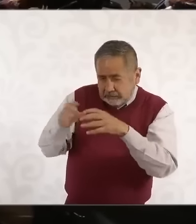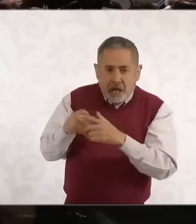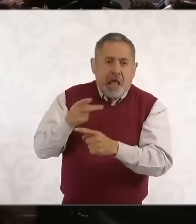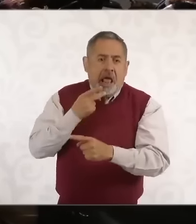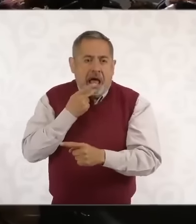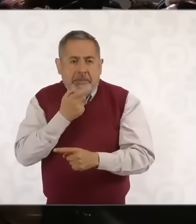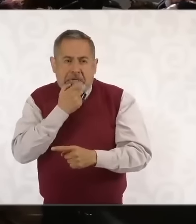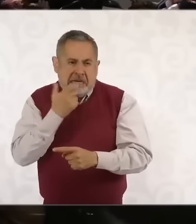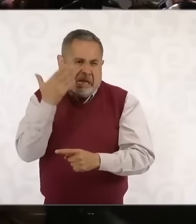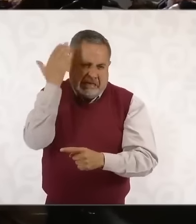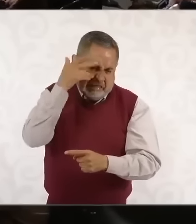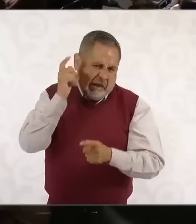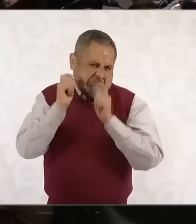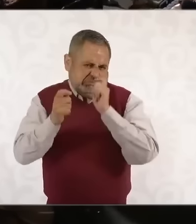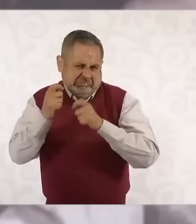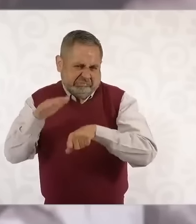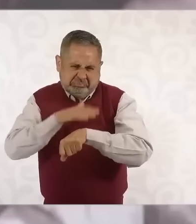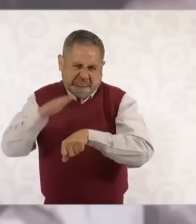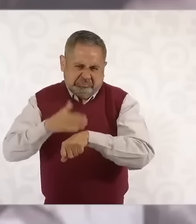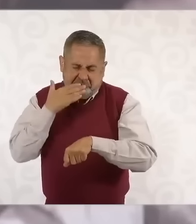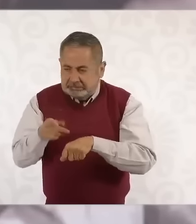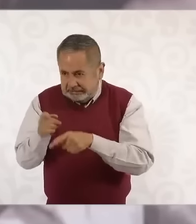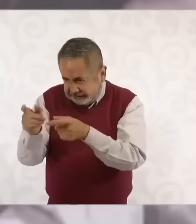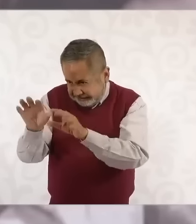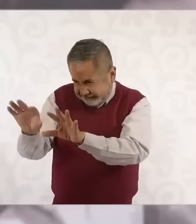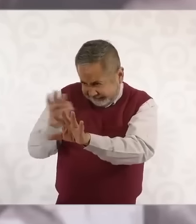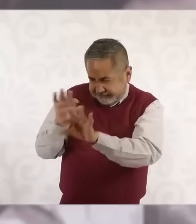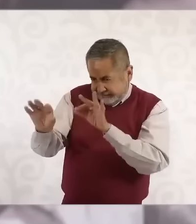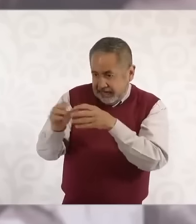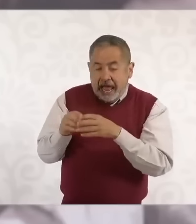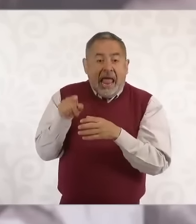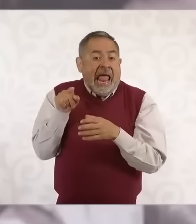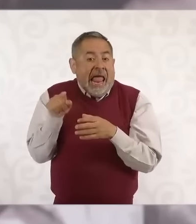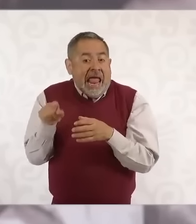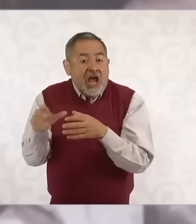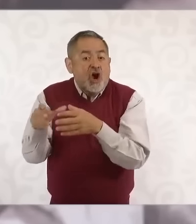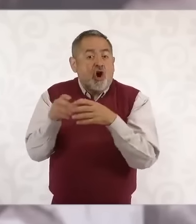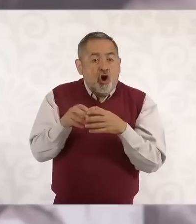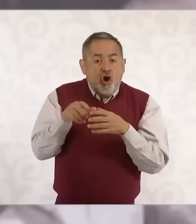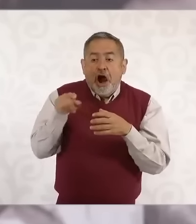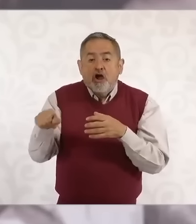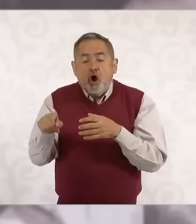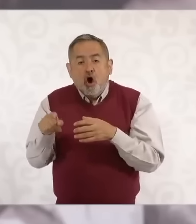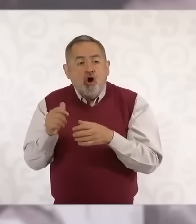están preparados y se convierten en candidatos para ser eh supervisores, superintendentes y